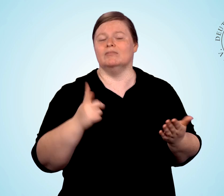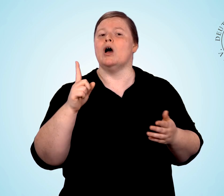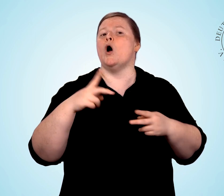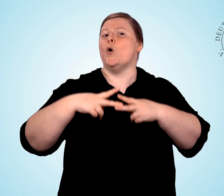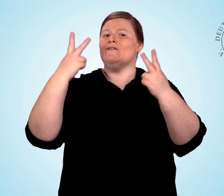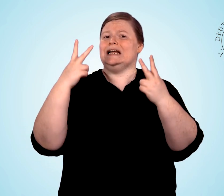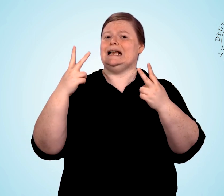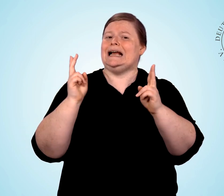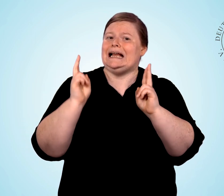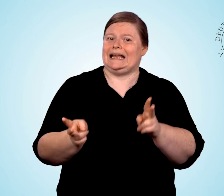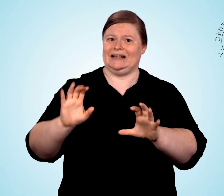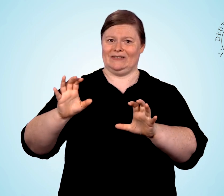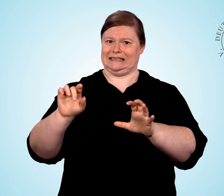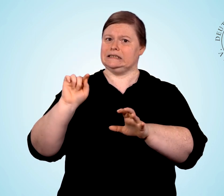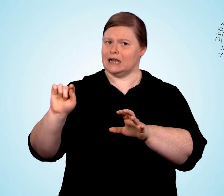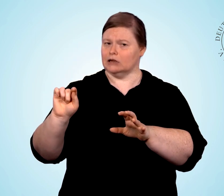Beim öffentlich-rechtlichen Fernsehen